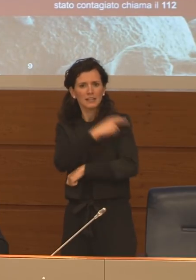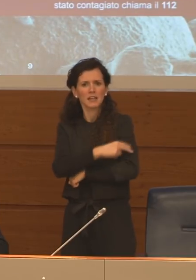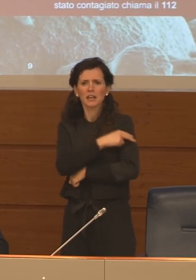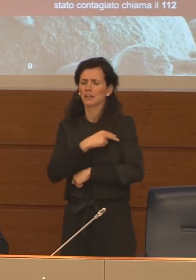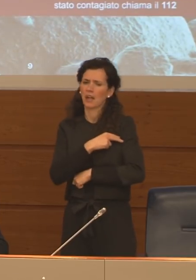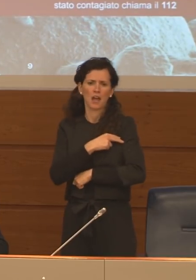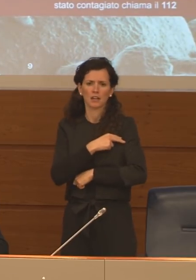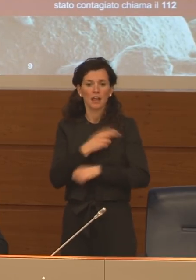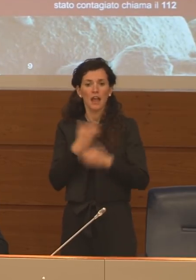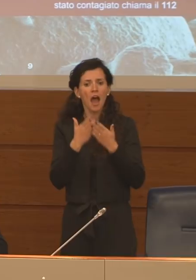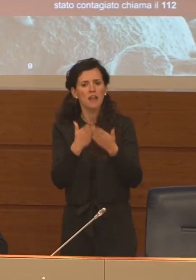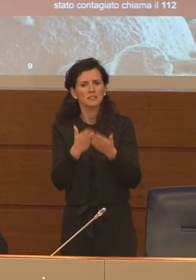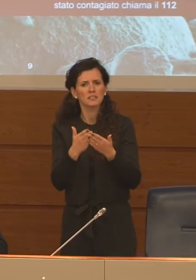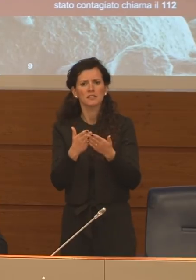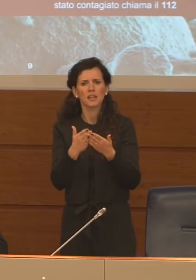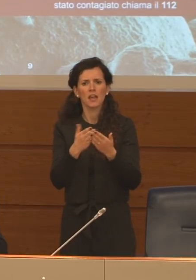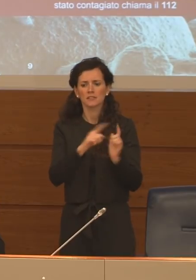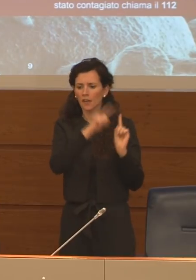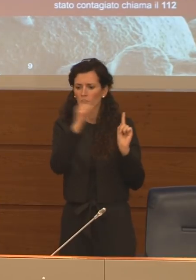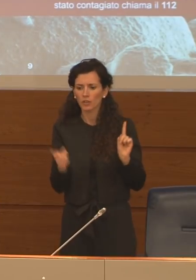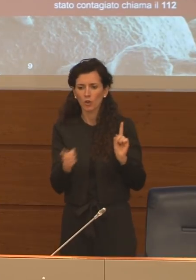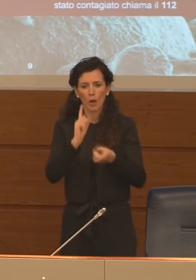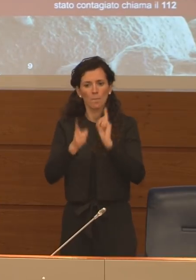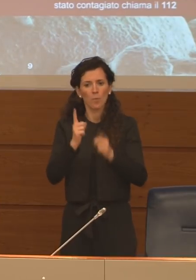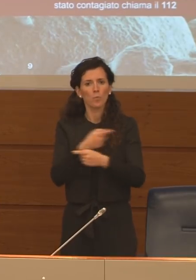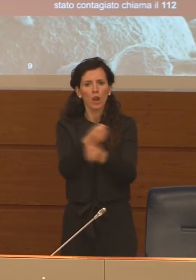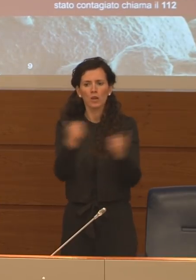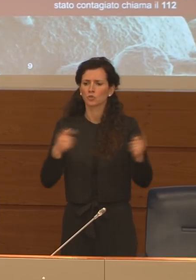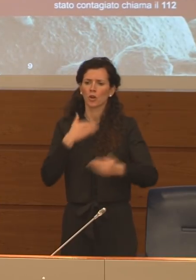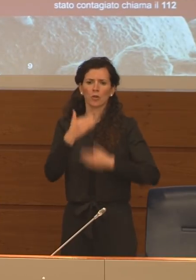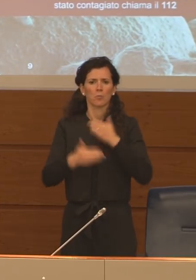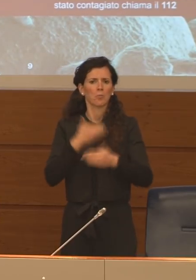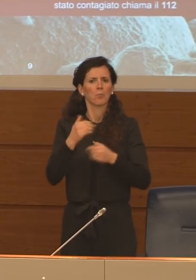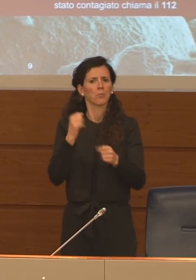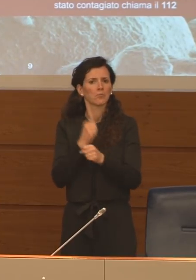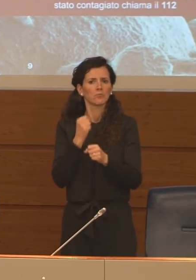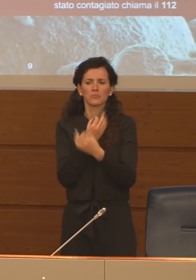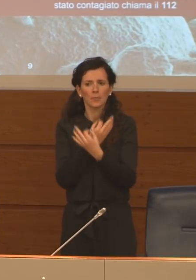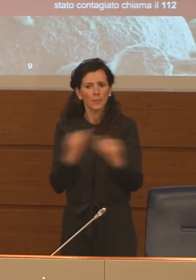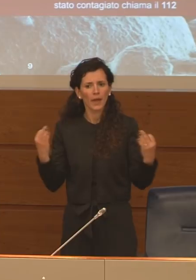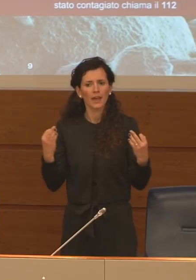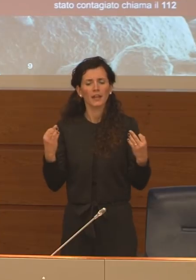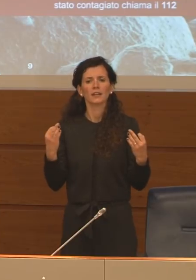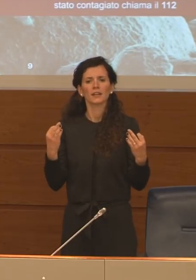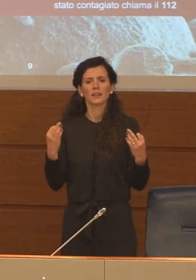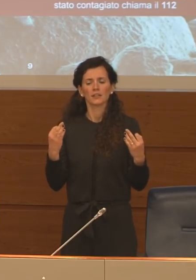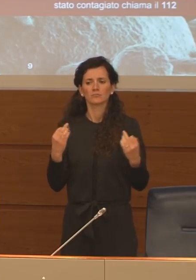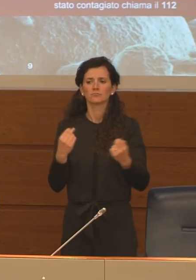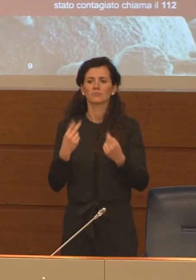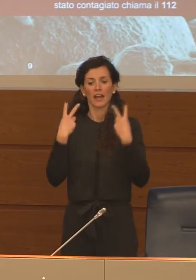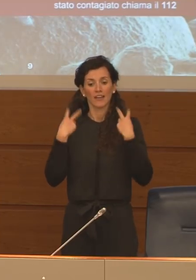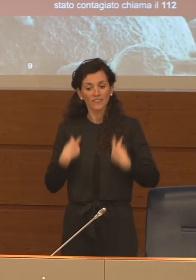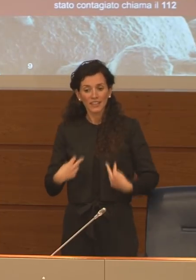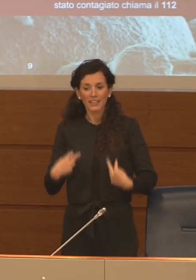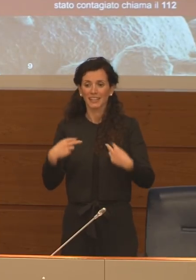assistenza alla popolazione. Prosegue regolarmente la vita nelle zone rosse,